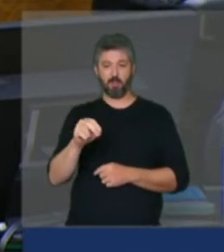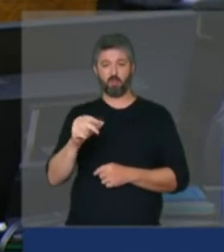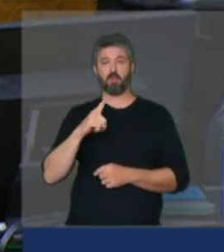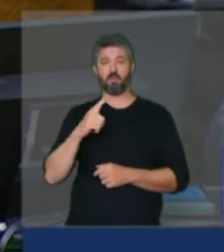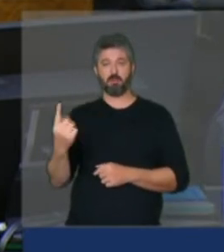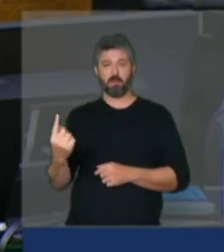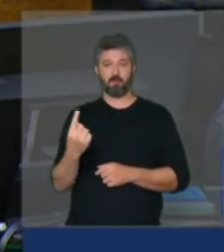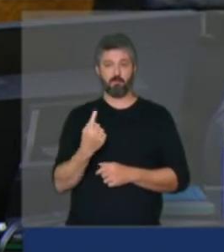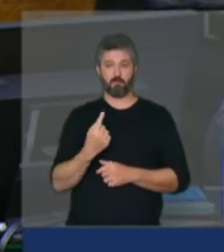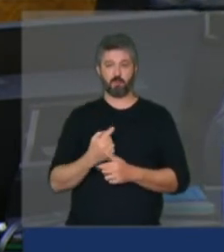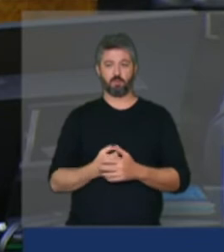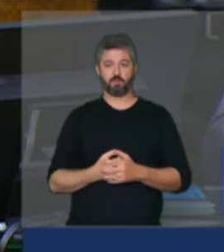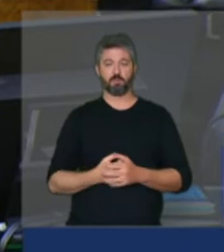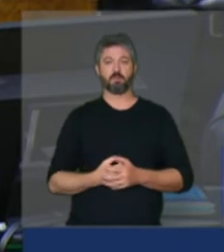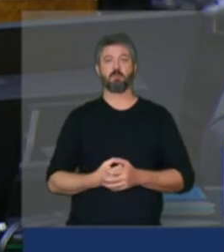PLENÁRIO. TEM VOSSA EXCELÊNCIA A PALAVRA. PELO